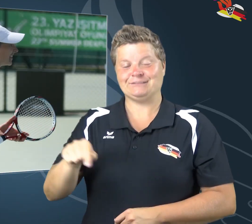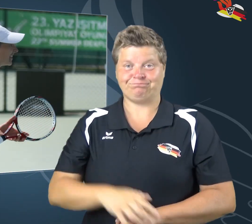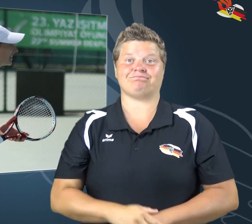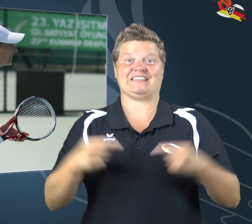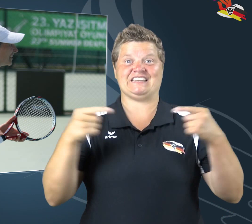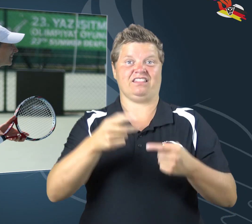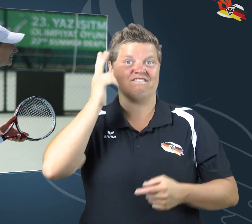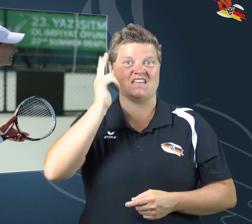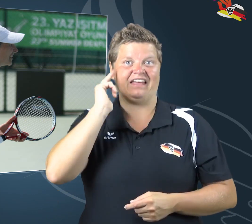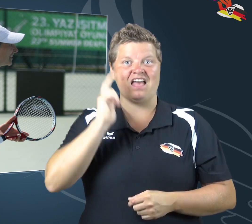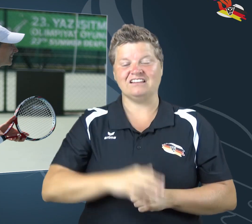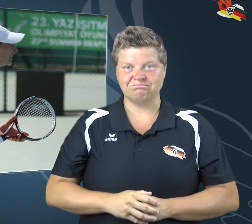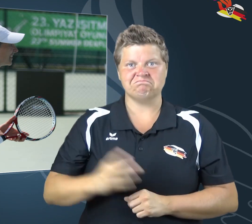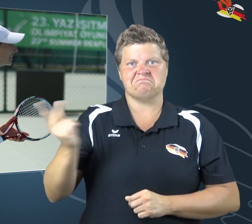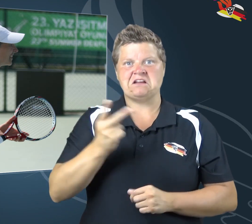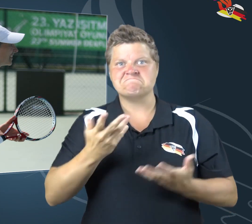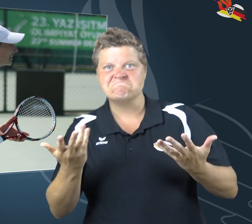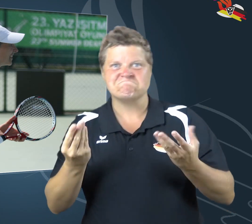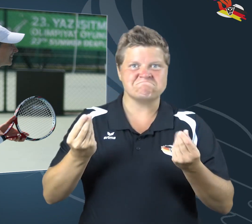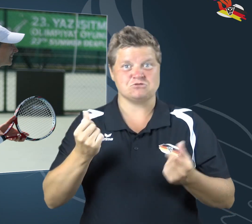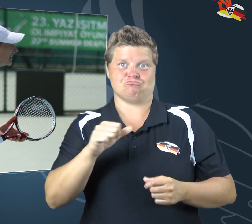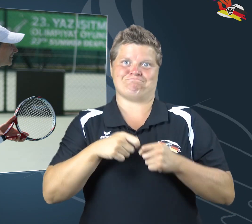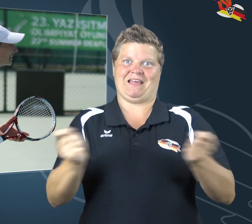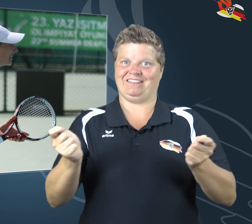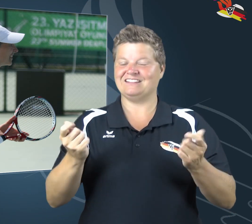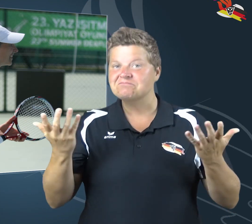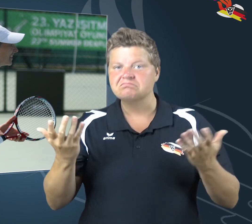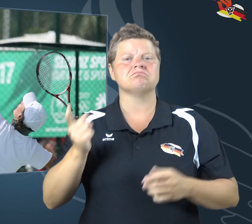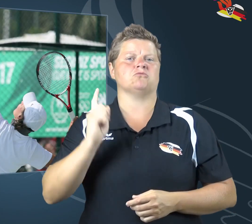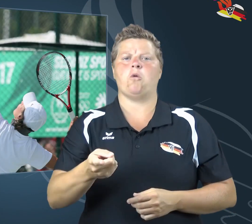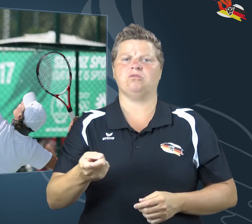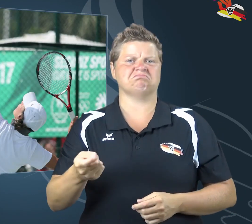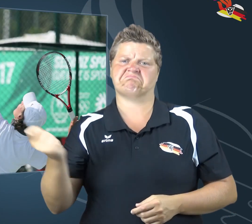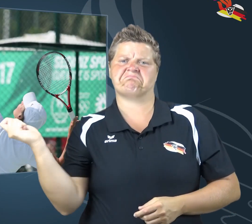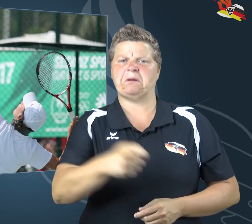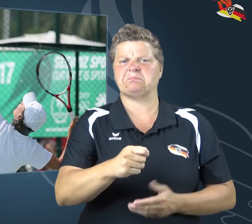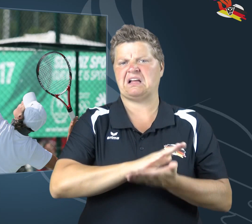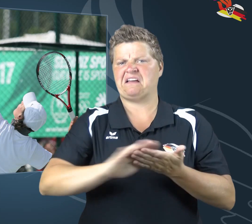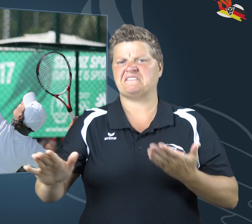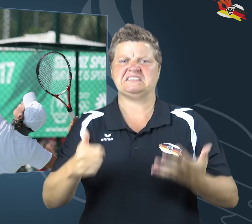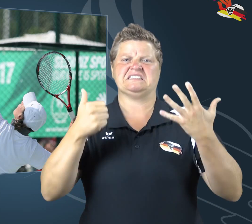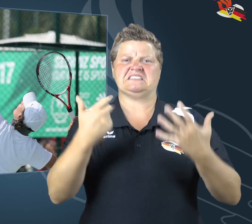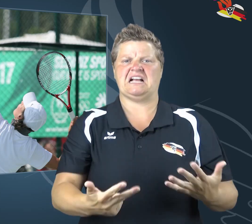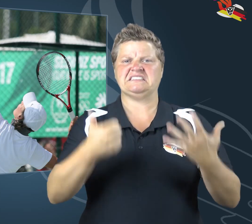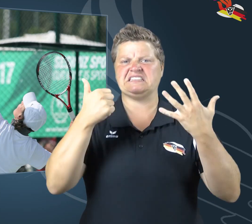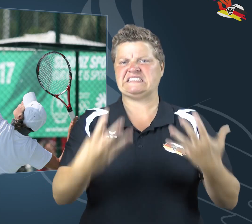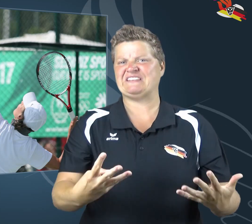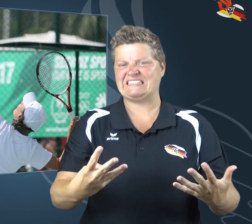Tennis Verena Fleckenstein gewann ihr Match mühelos mit 6:3 und 6:4 und steht damit im Halbfinale.